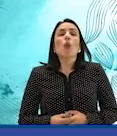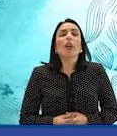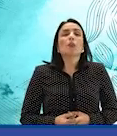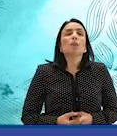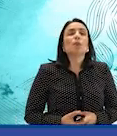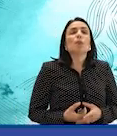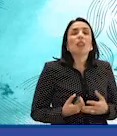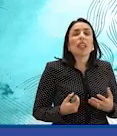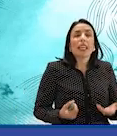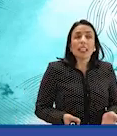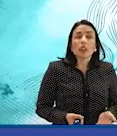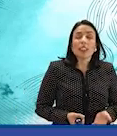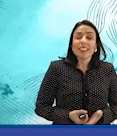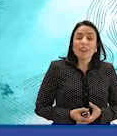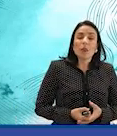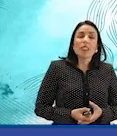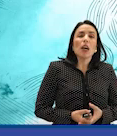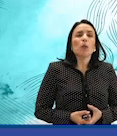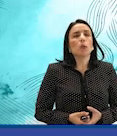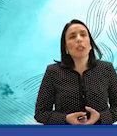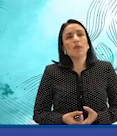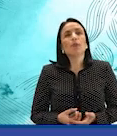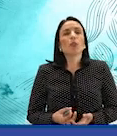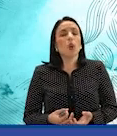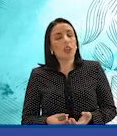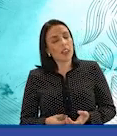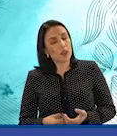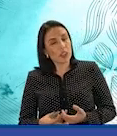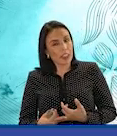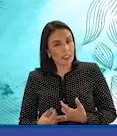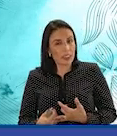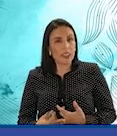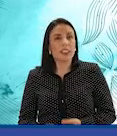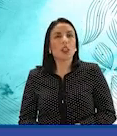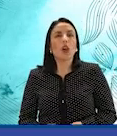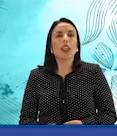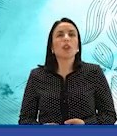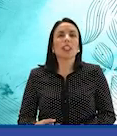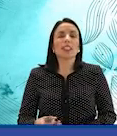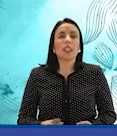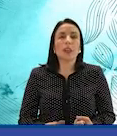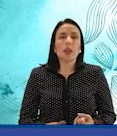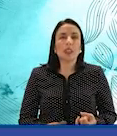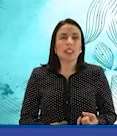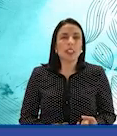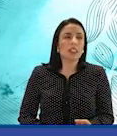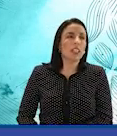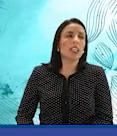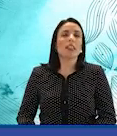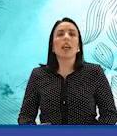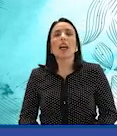¿Luego qué revisamos? Lo que nos establece el código que esté debidamente transcrita,